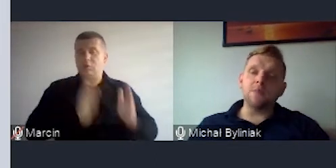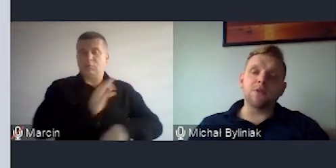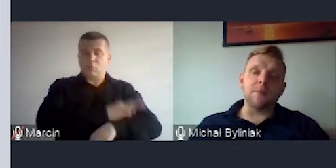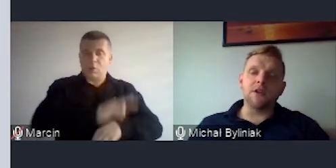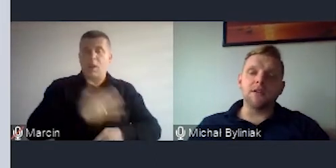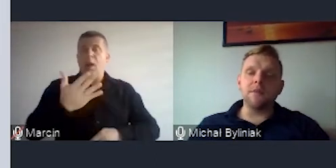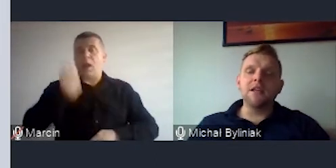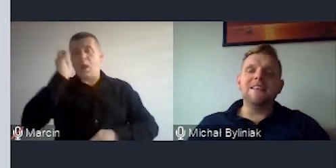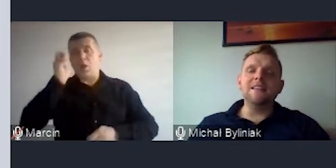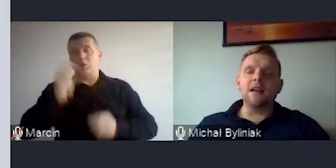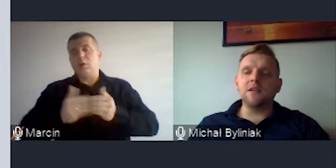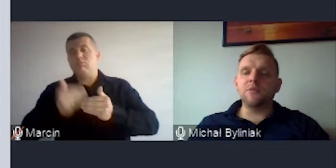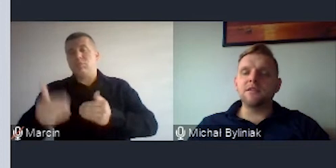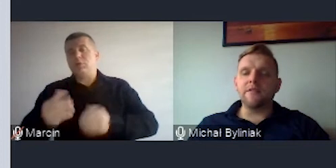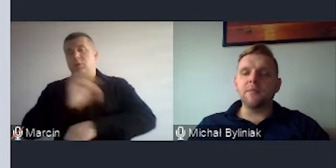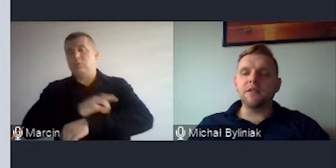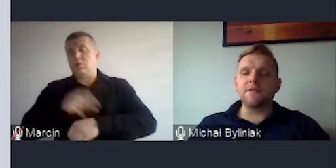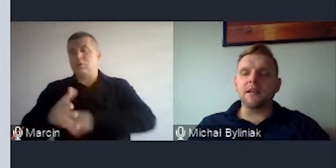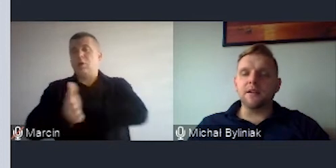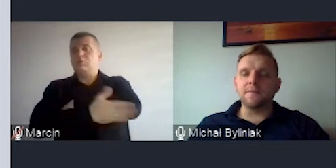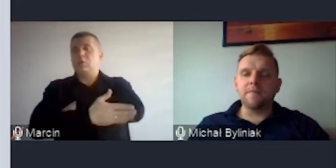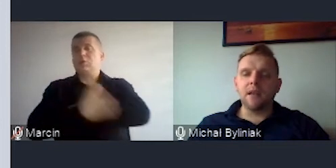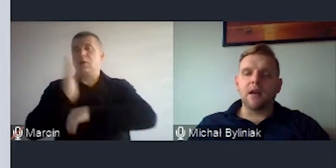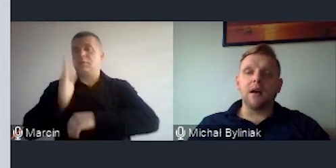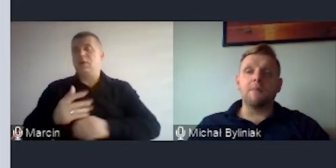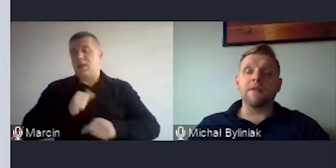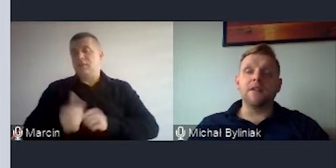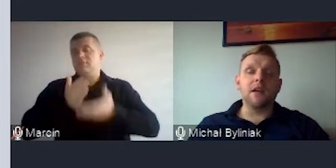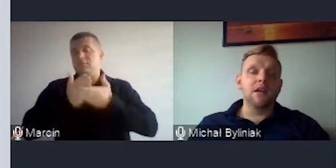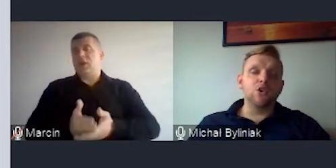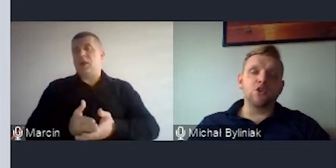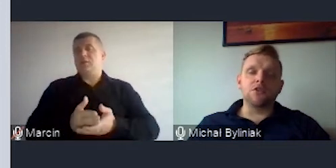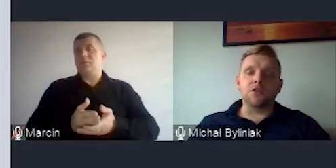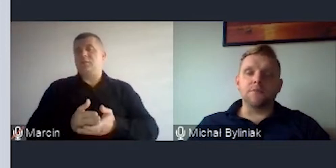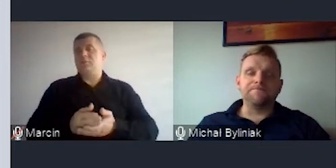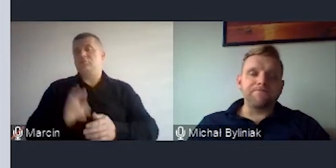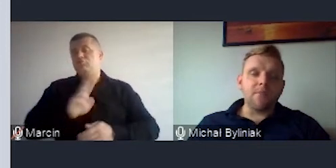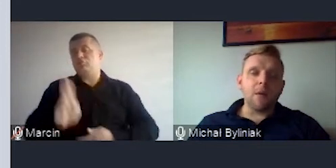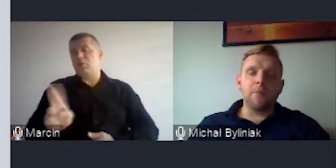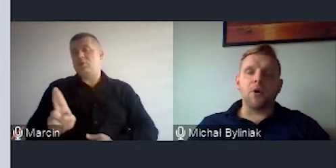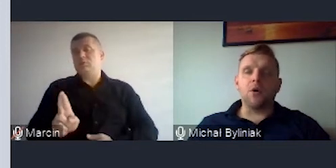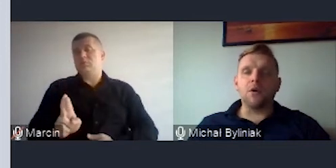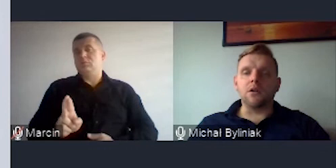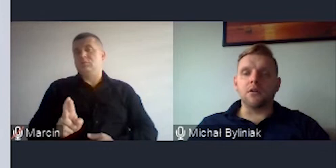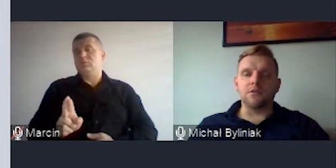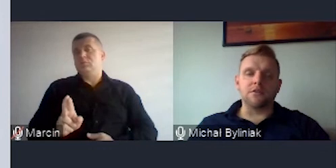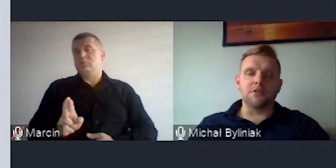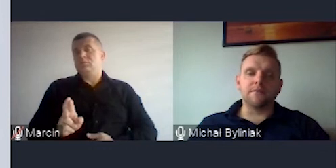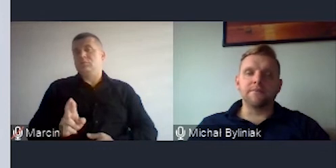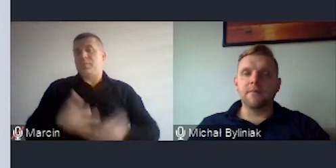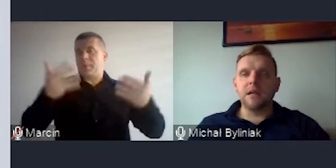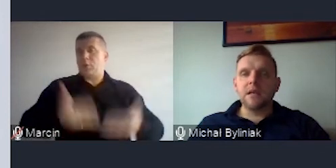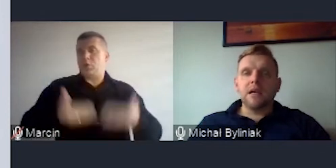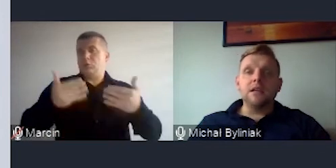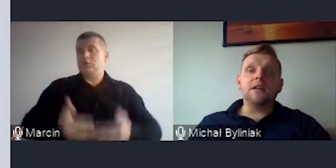a ile poza projektem i na tej podstawie będę w stanie pewne rzeczy porozliczać.